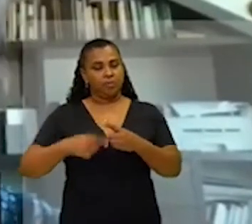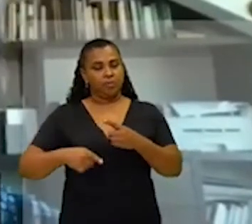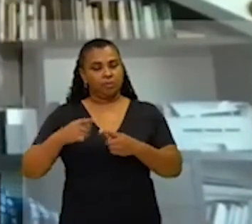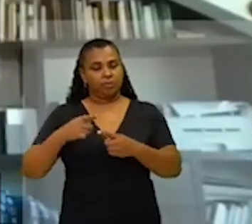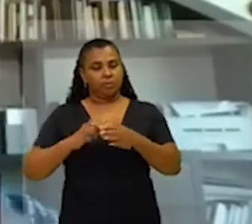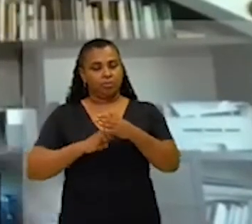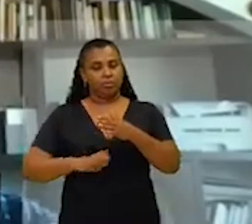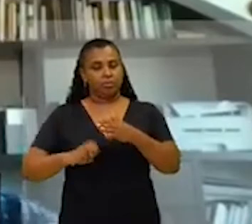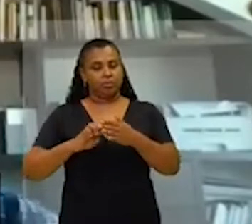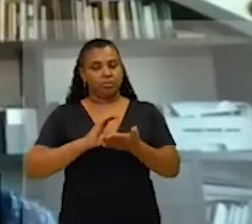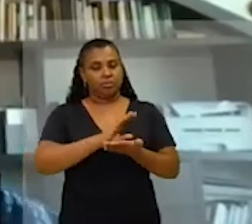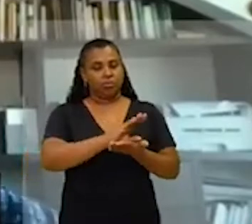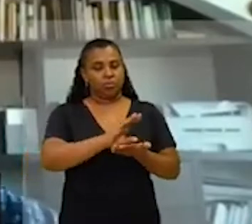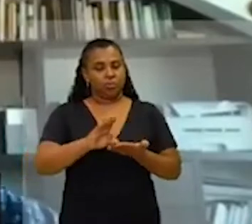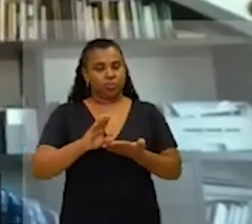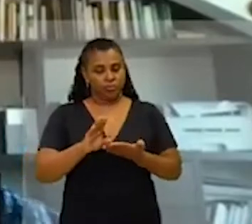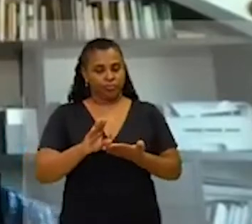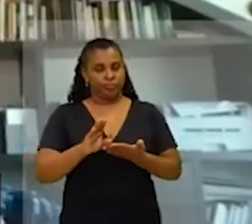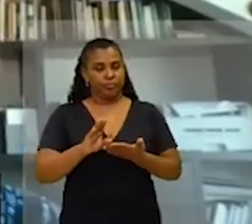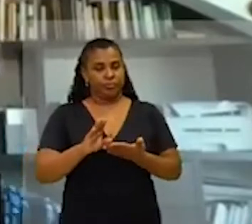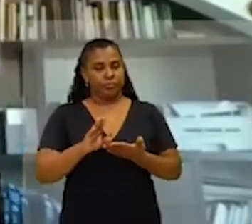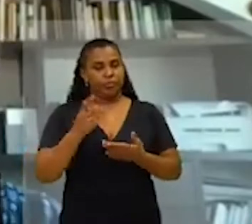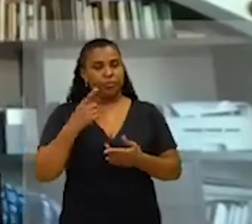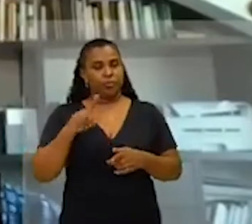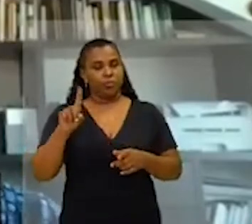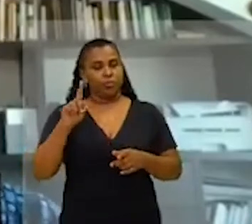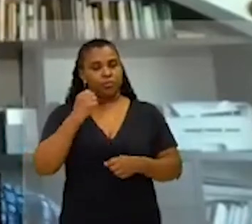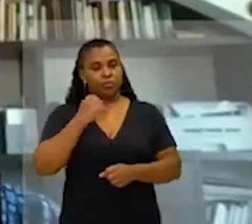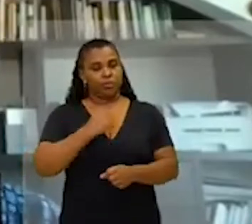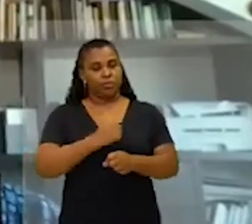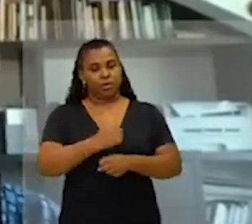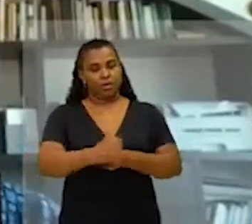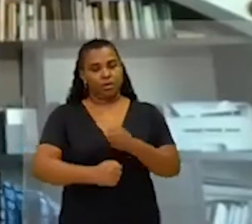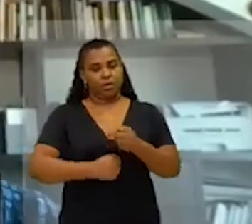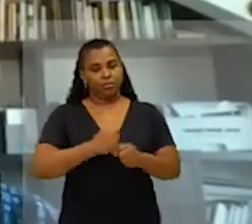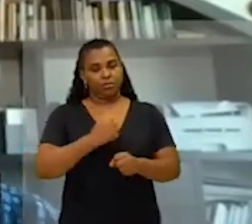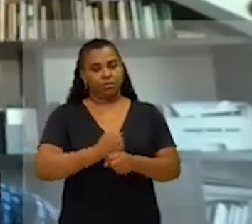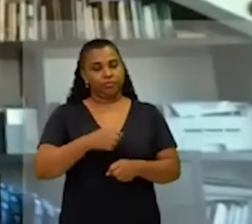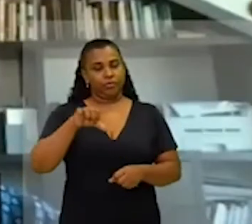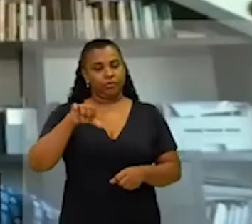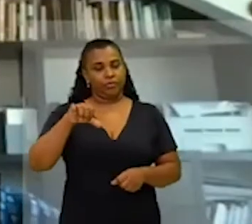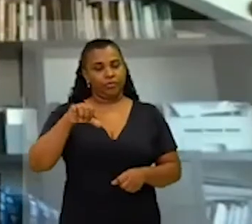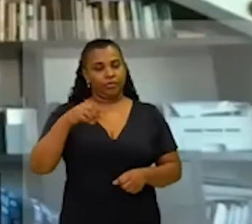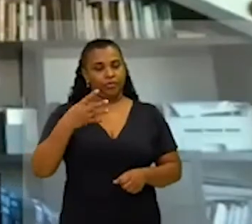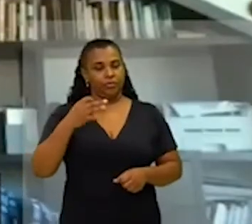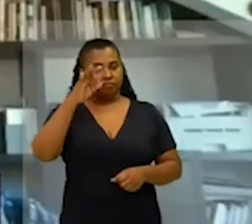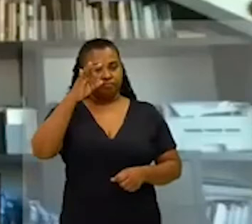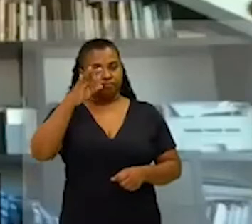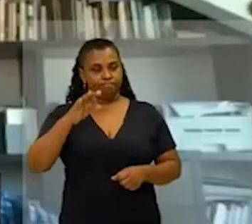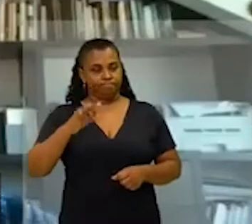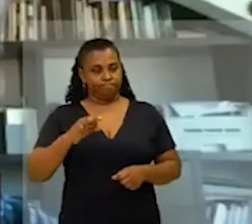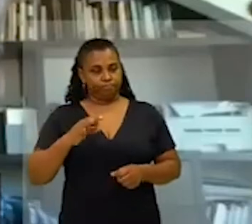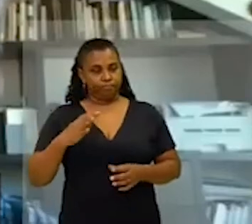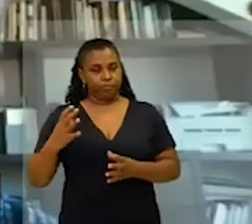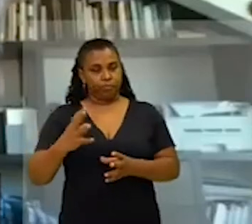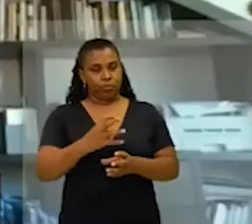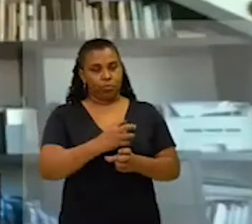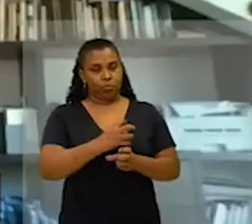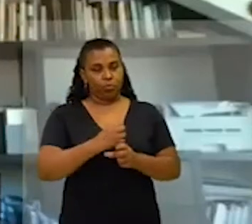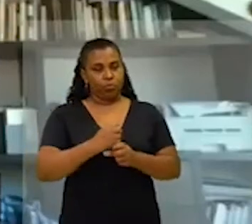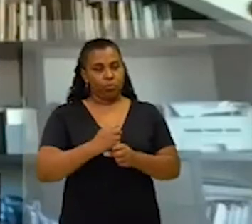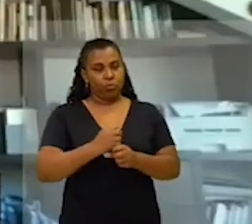ano que cor terá 2018 94 cento do total dos recursos arrecadados pelos passe para o fim